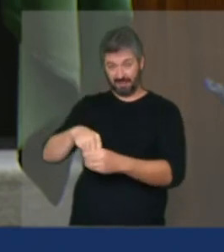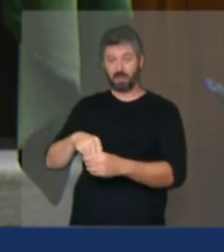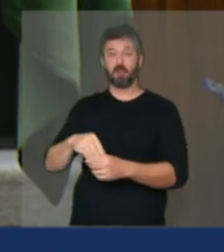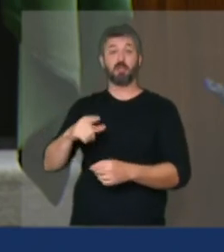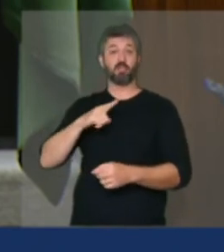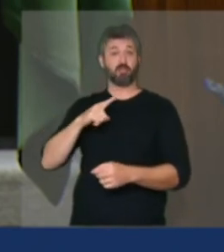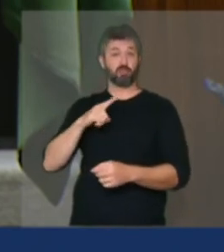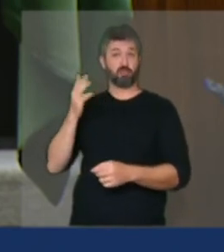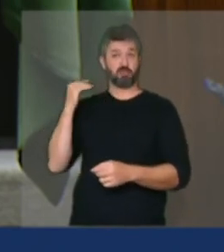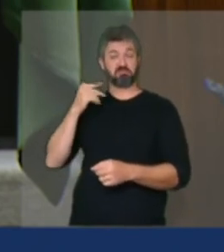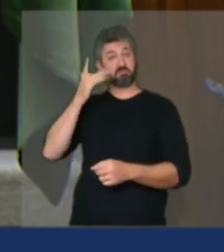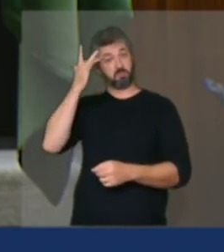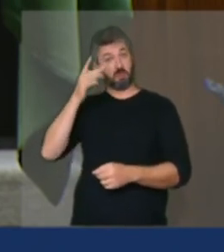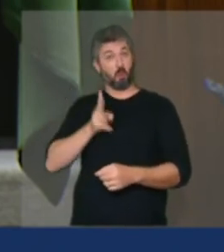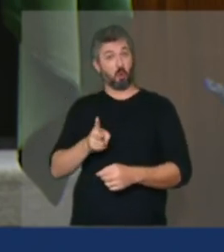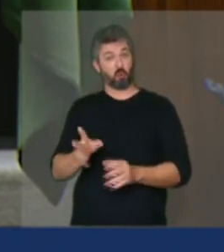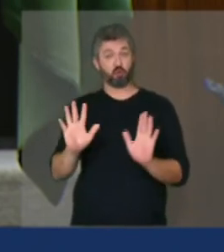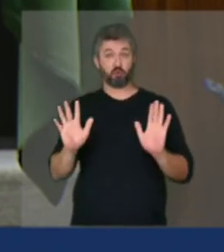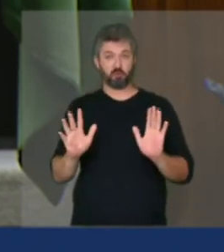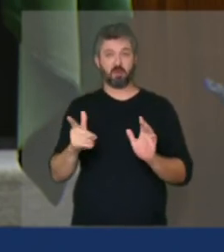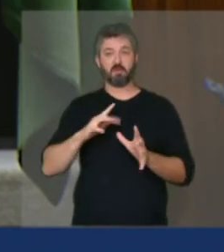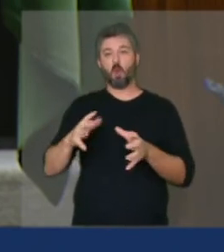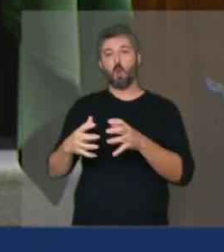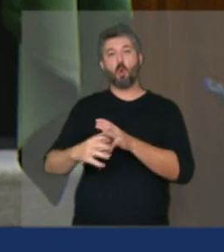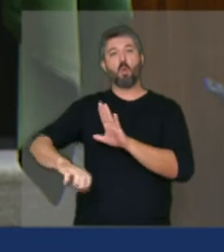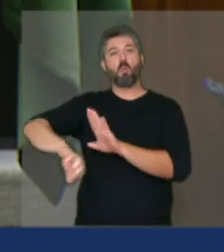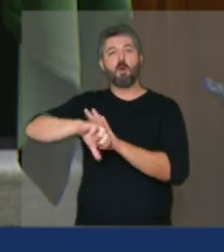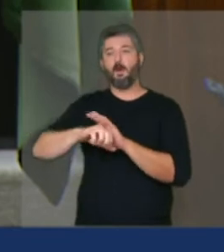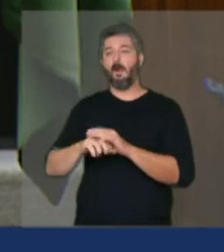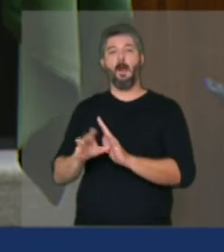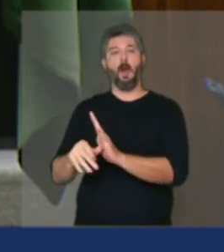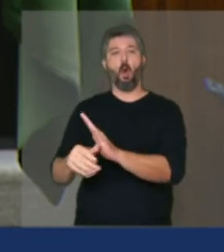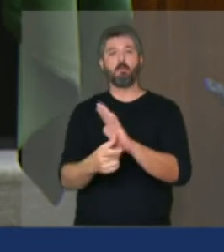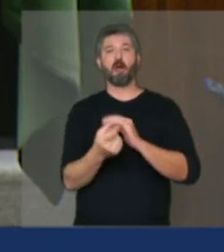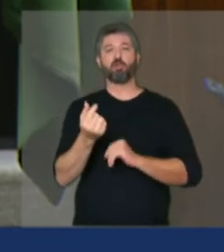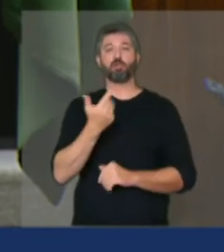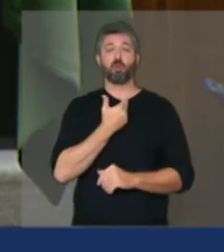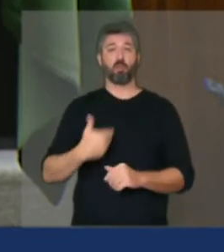NÃO EXISTE AINDA, UMA QUADRILHA PARA ASSALTAR OS COFRES PÚBLICOS, COM O DINHEIRO DA VACINA, É PROPINA